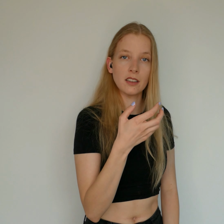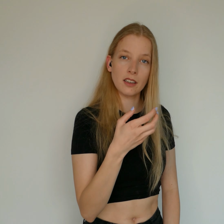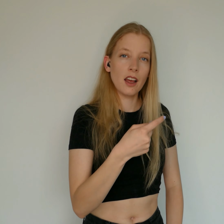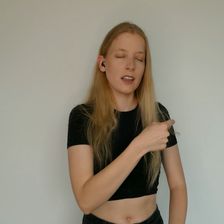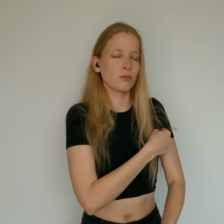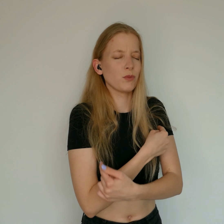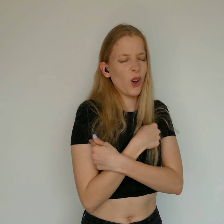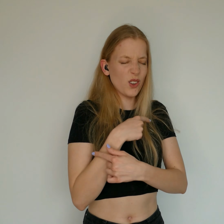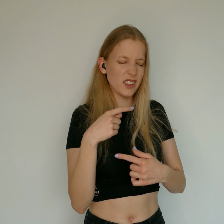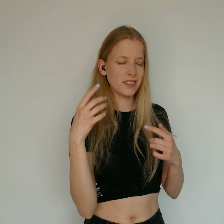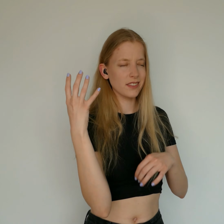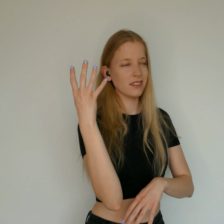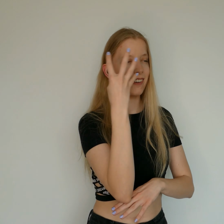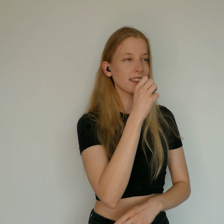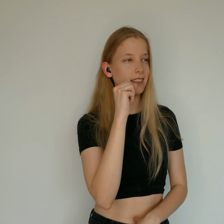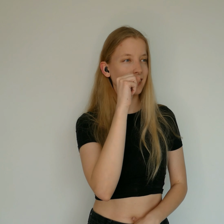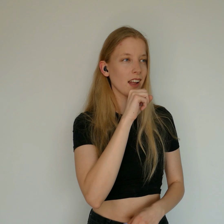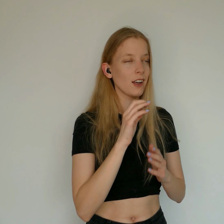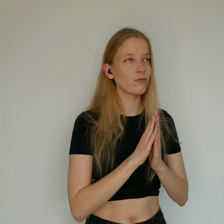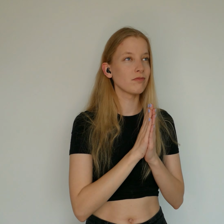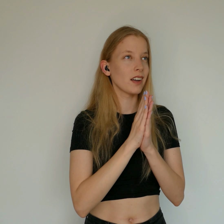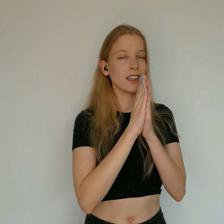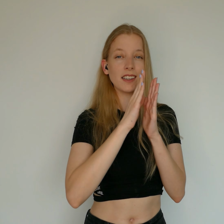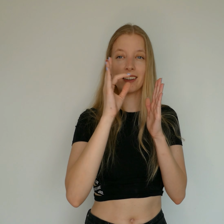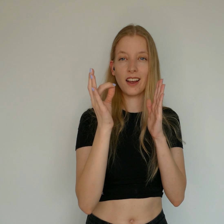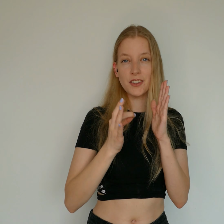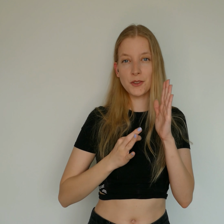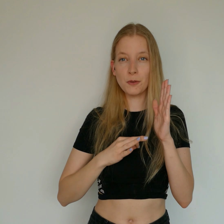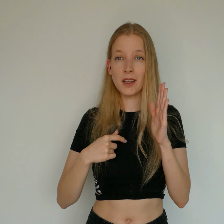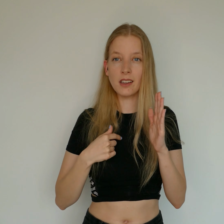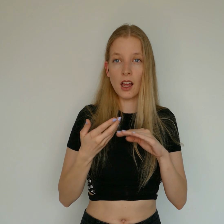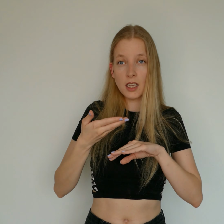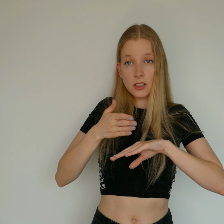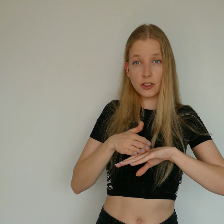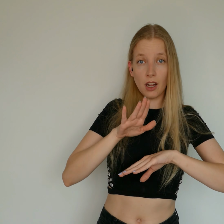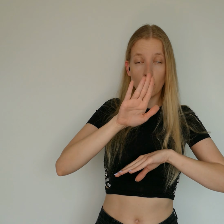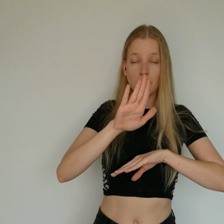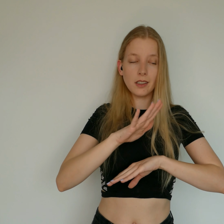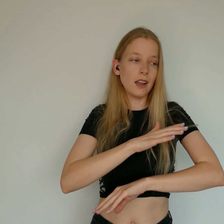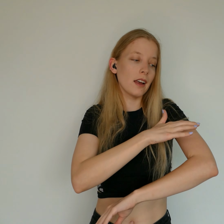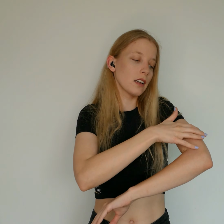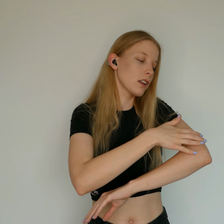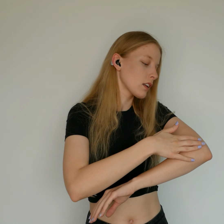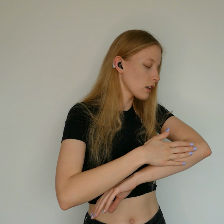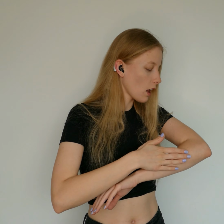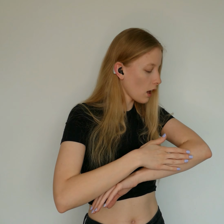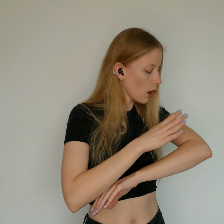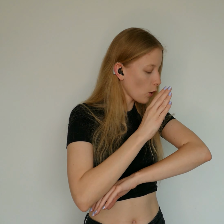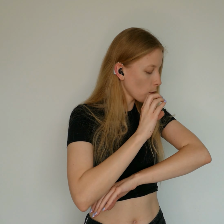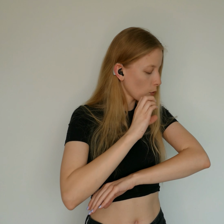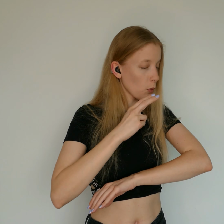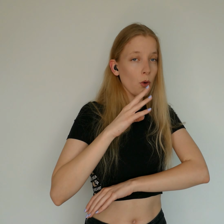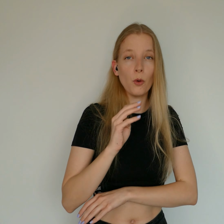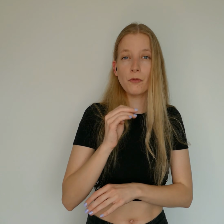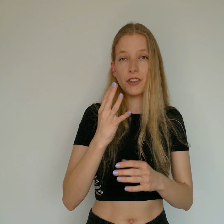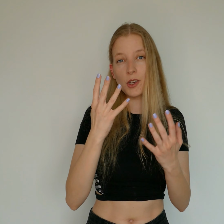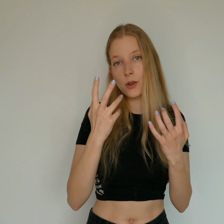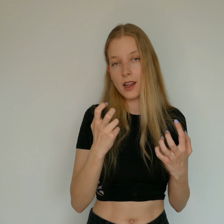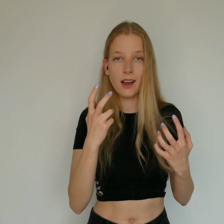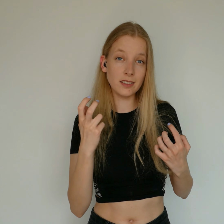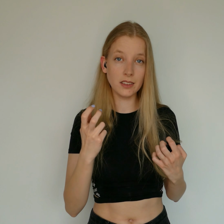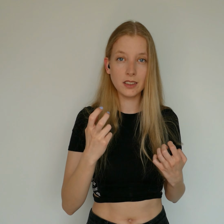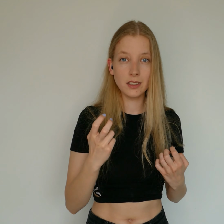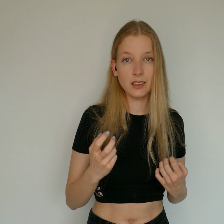Im Dornenwald sang Maria für mich Ich starb in deinen Armen, Bochum '84